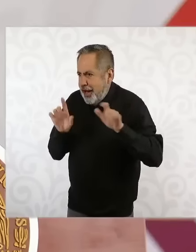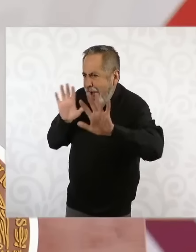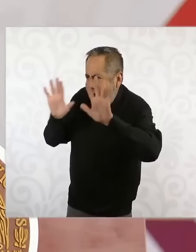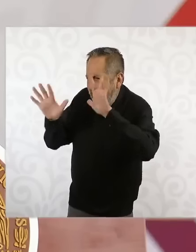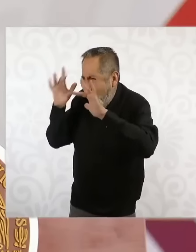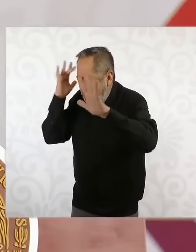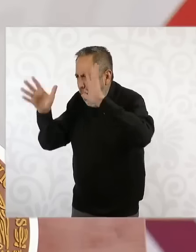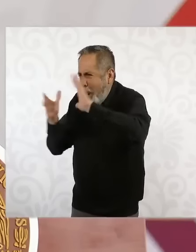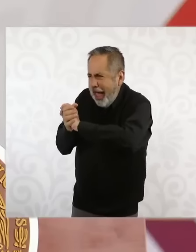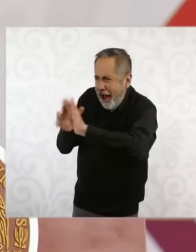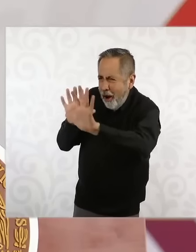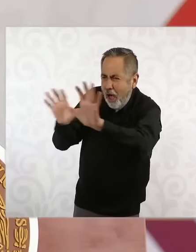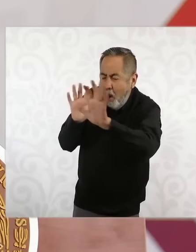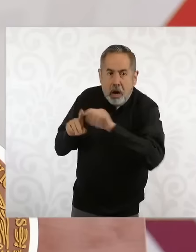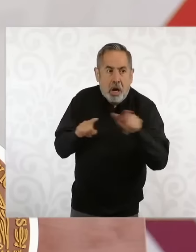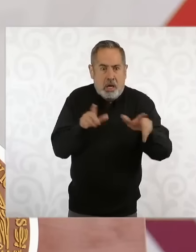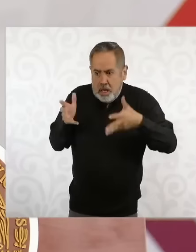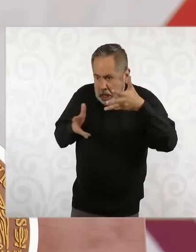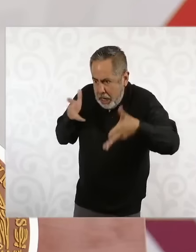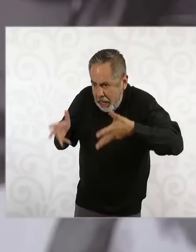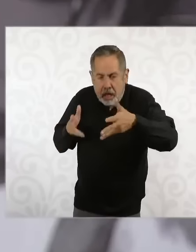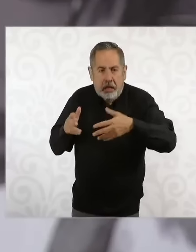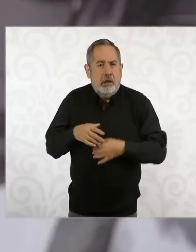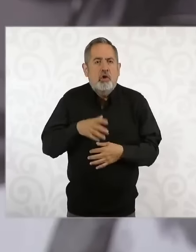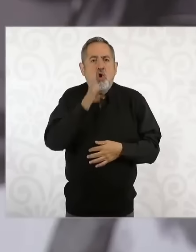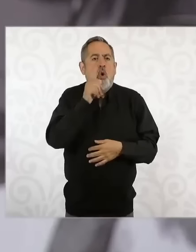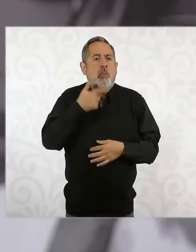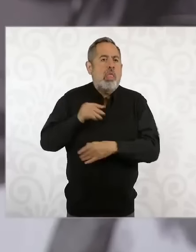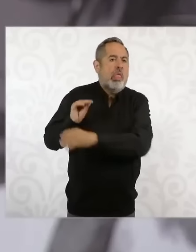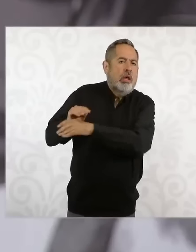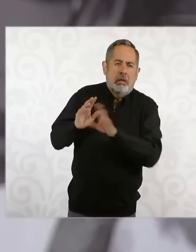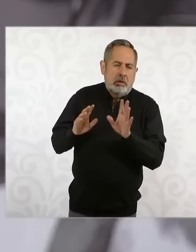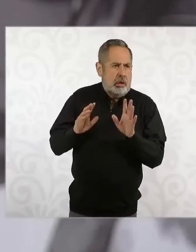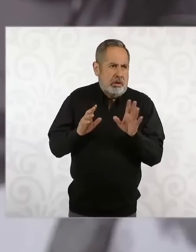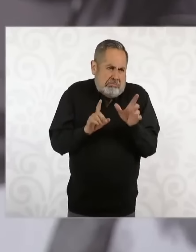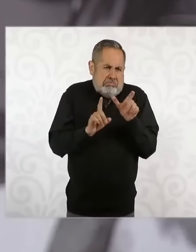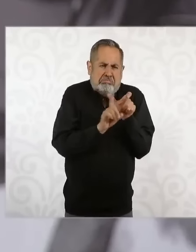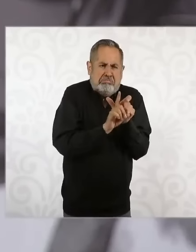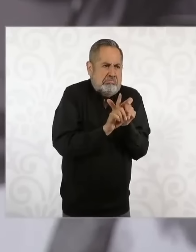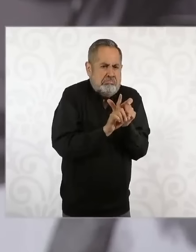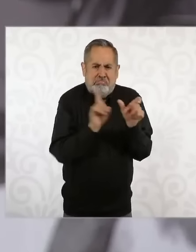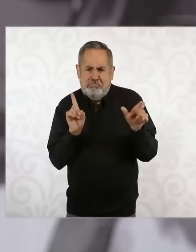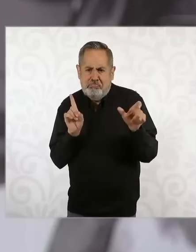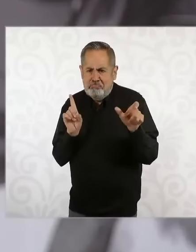de la gente, pero yo no podía dejar de abrazar y saludar a todos porque en la medida de lo posible,